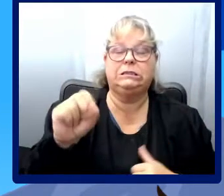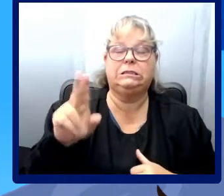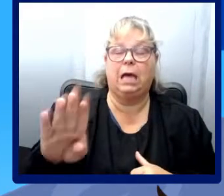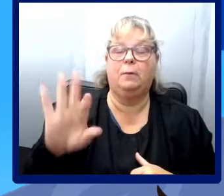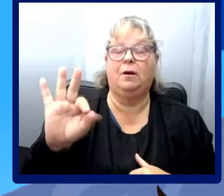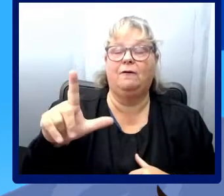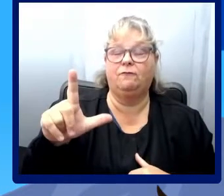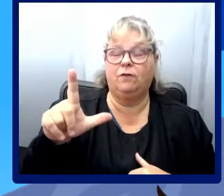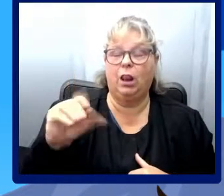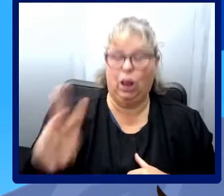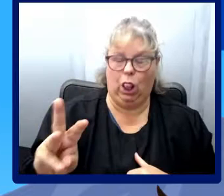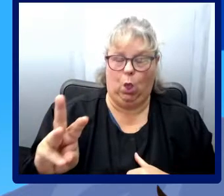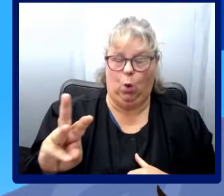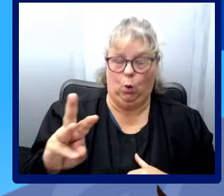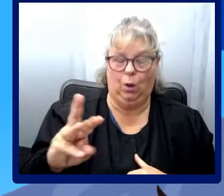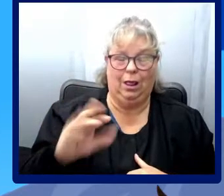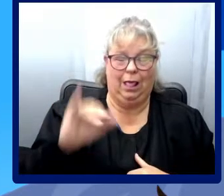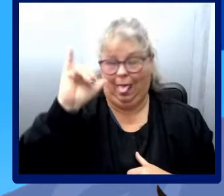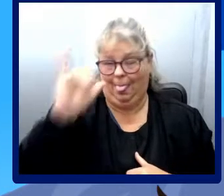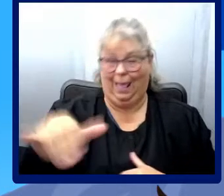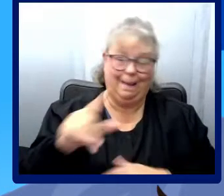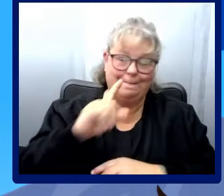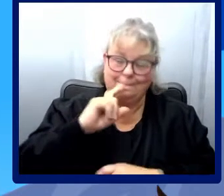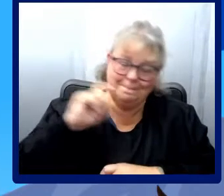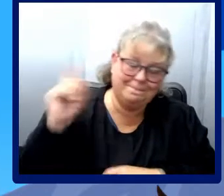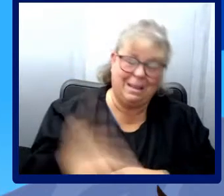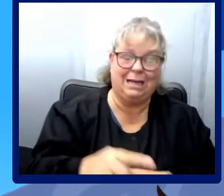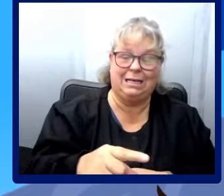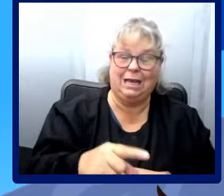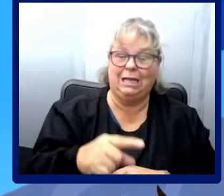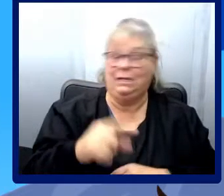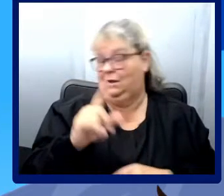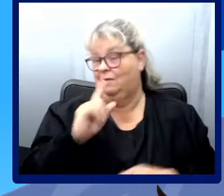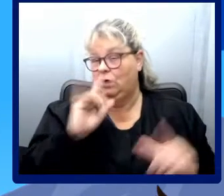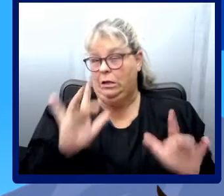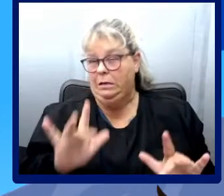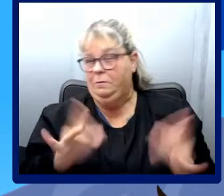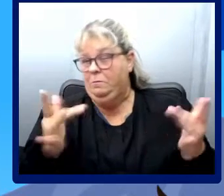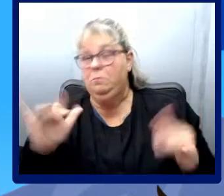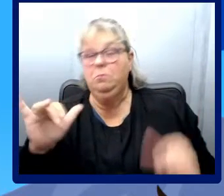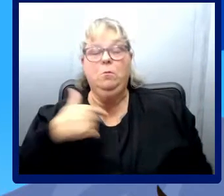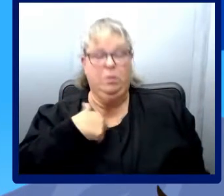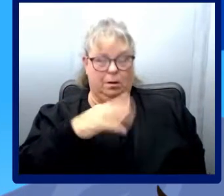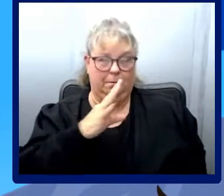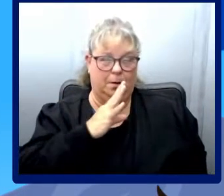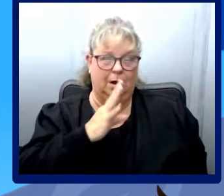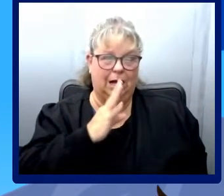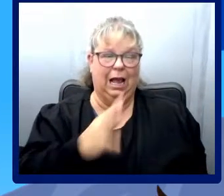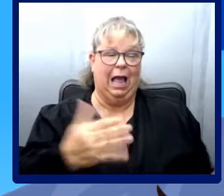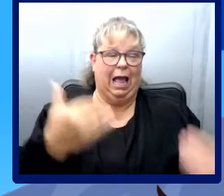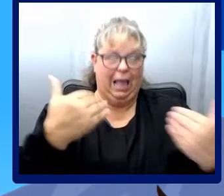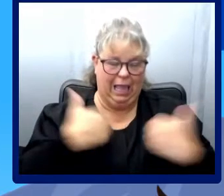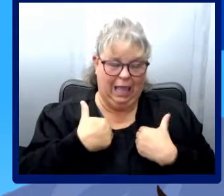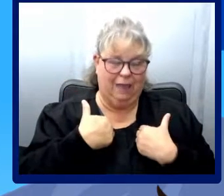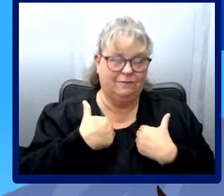Y pueden ver que los componentes de metadatos incluidos en el paquete son muy ligeros. Como he mencionado, hay un tipo de metadatos perzonalizado,